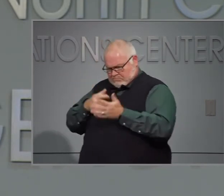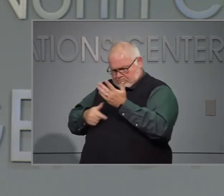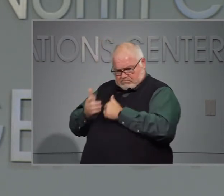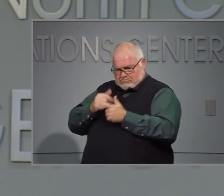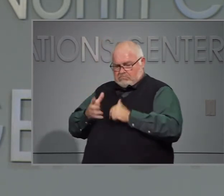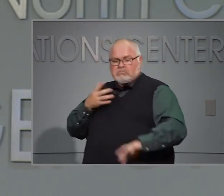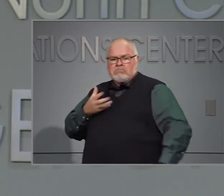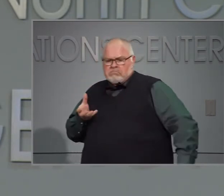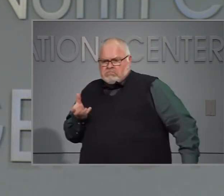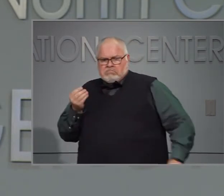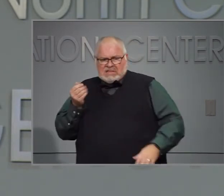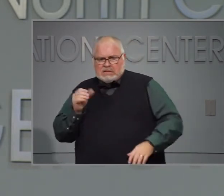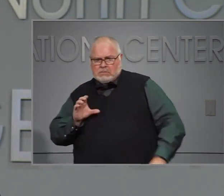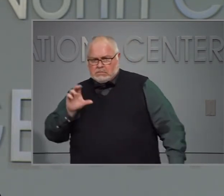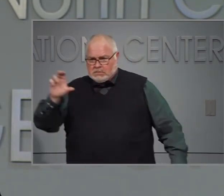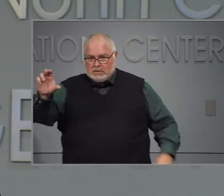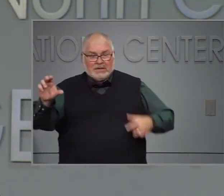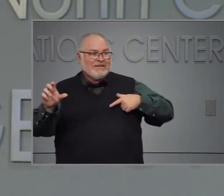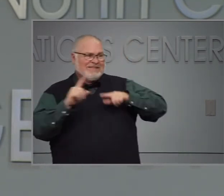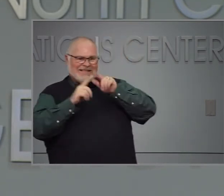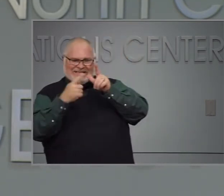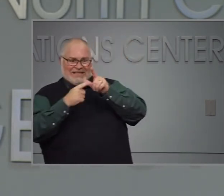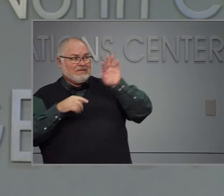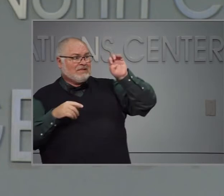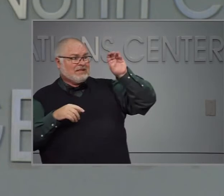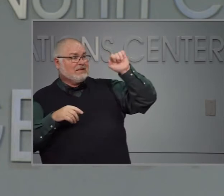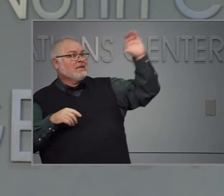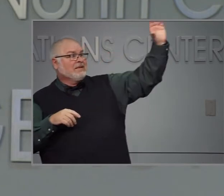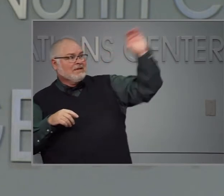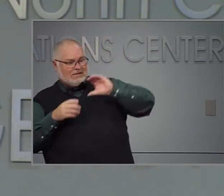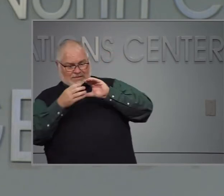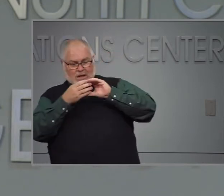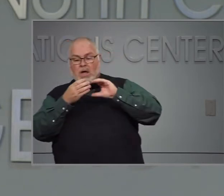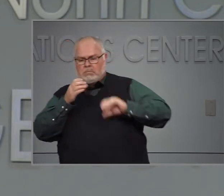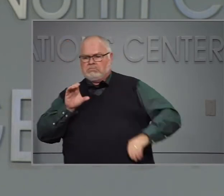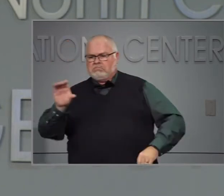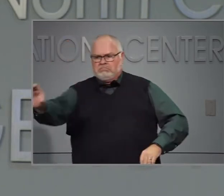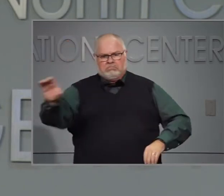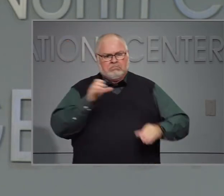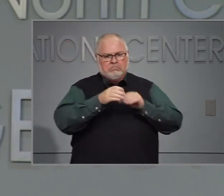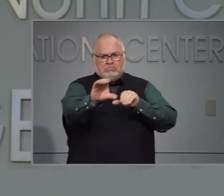Y las jurisdicciones y las agencias que estén utilizando el modelo central de en el